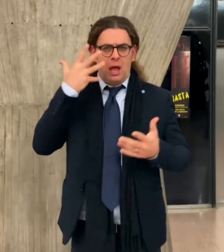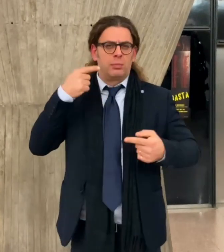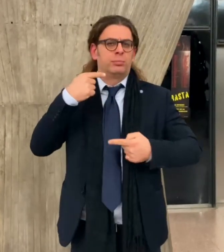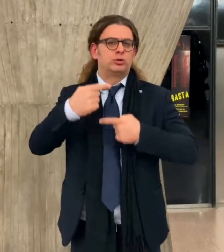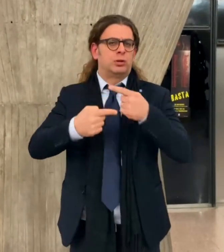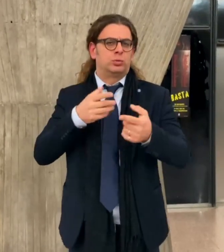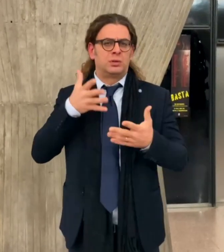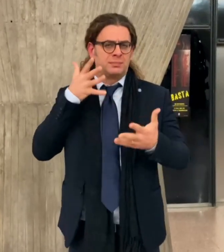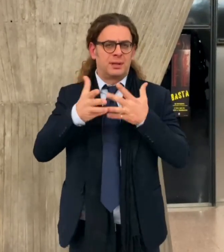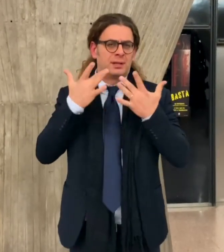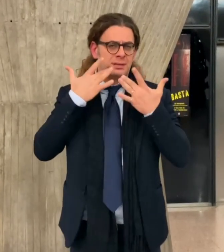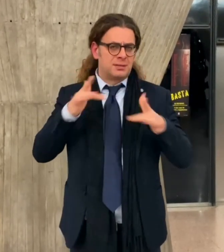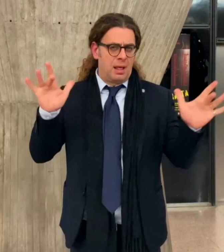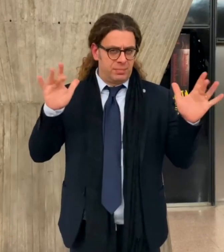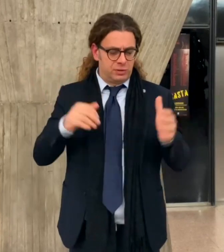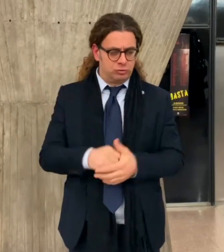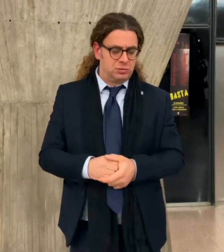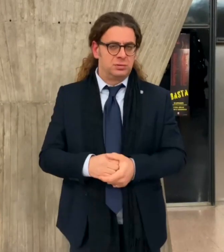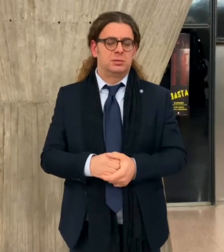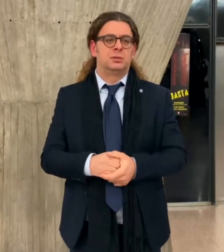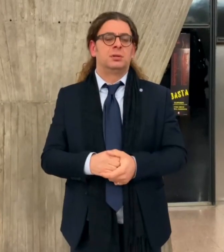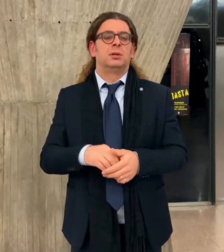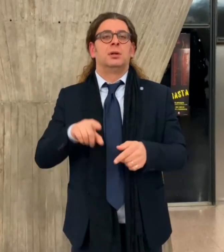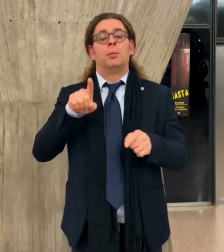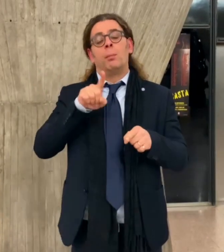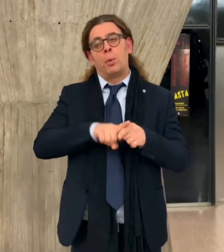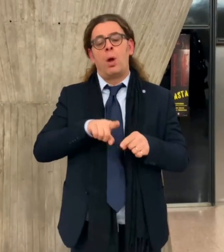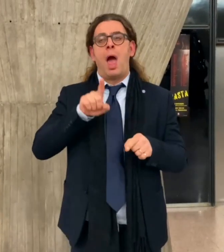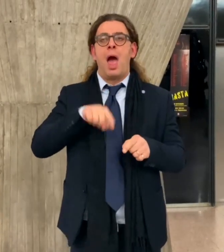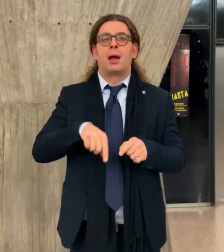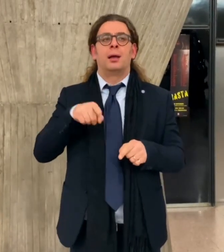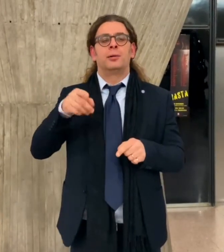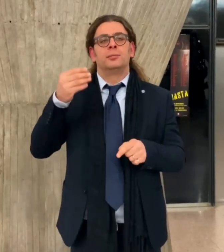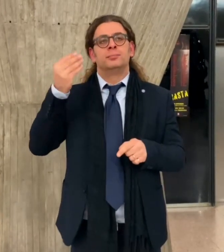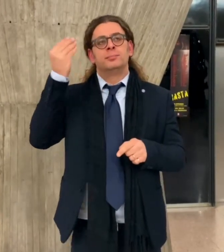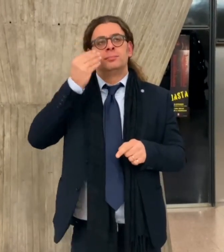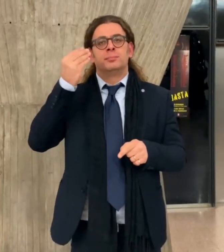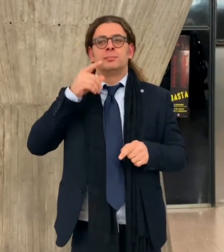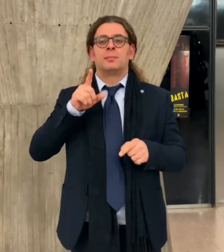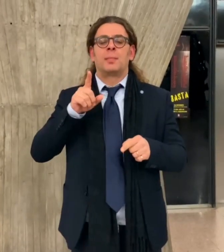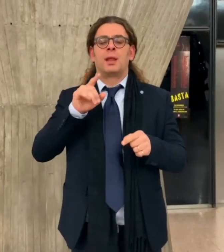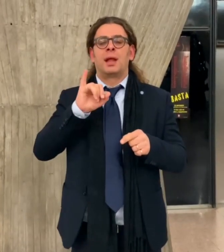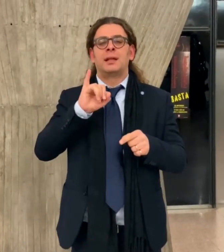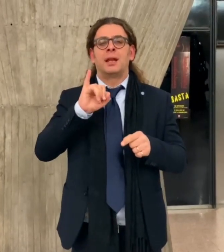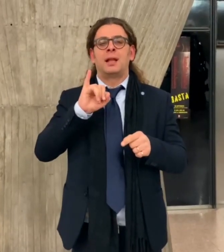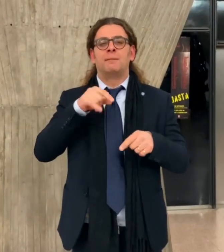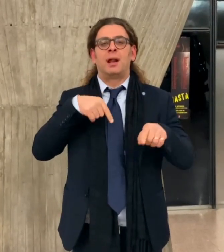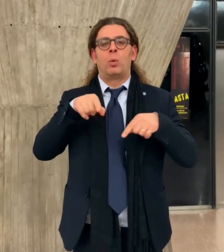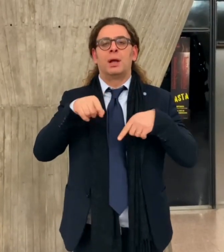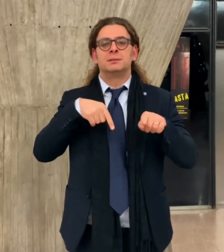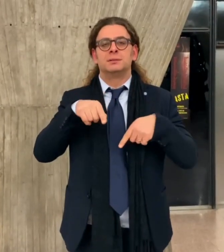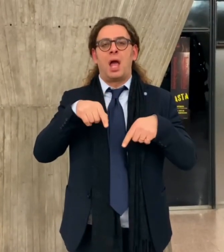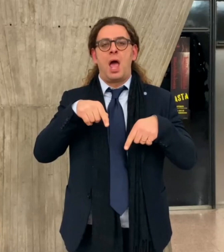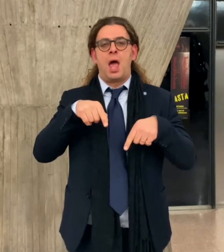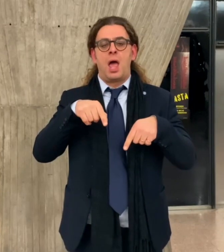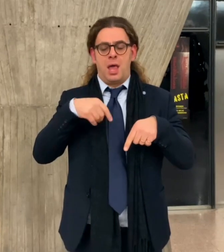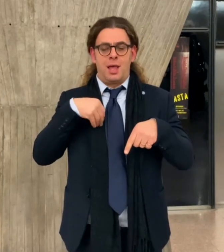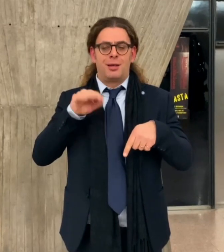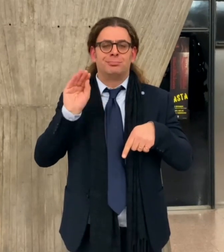per semplificare la procedura. Abbiamo inoltre pensato all'indennità di frequenza e richiesto la sua eliminazione: chi viene riconosciuto come